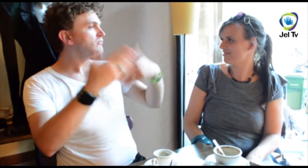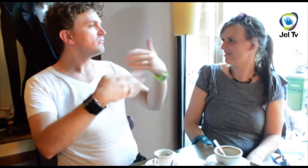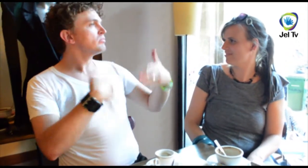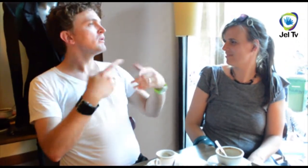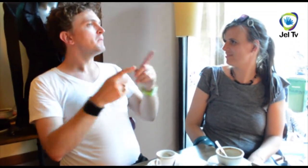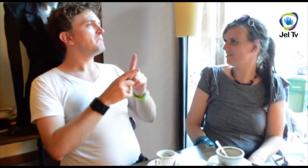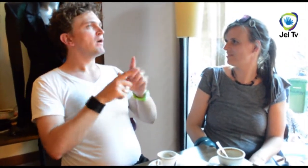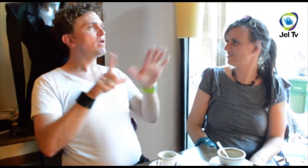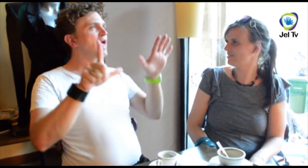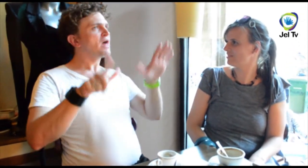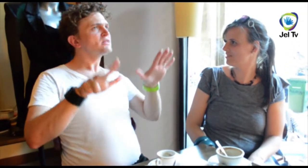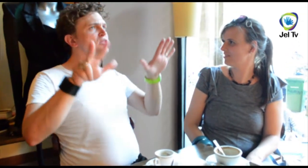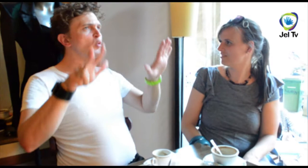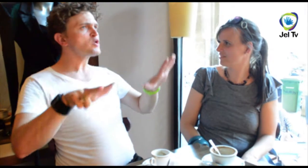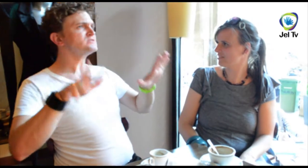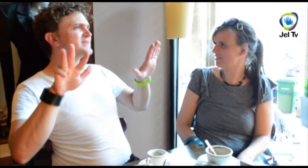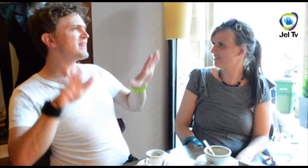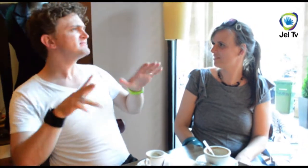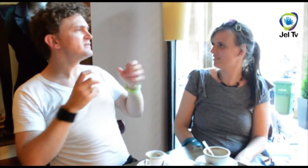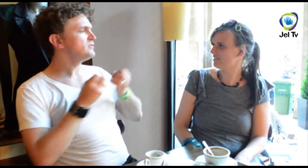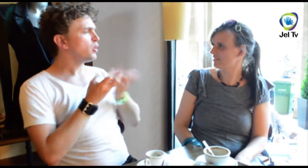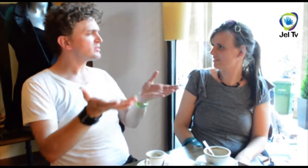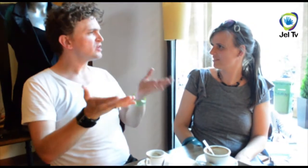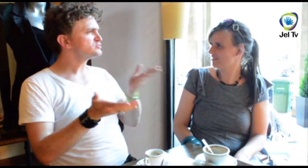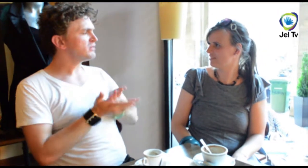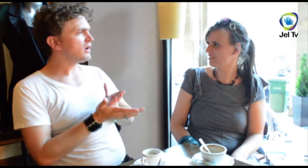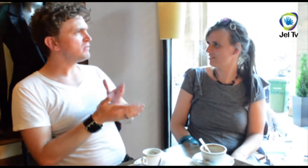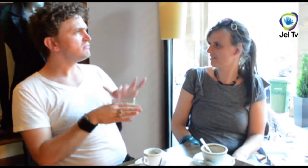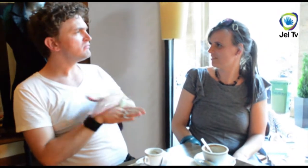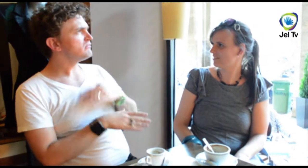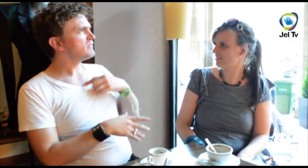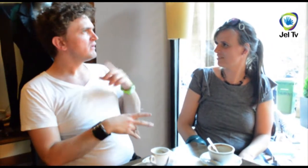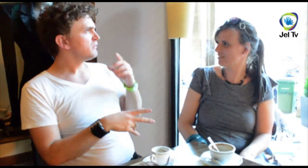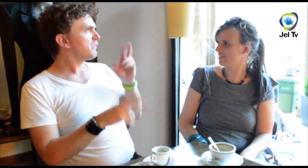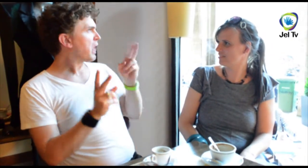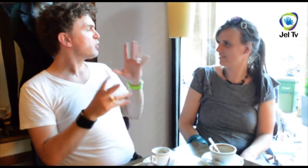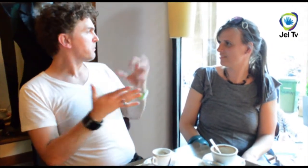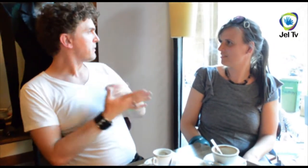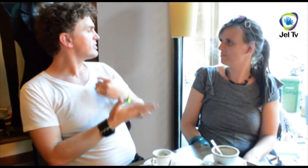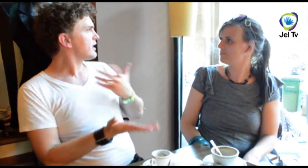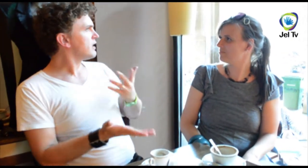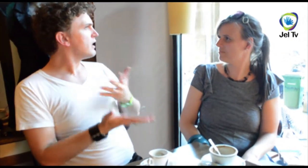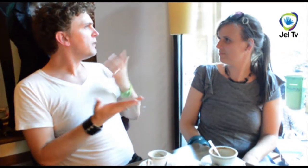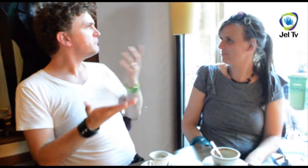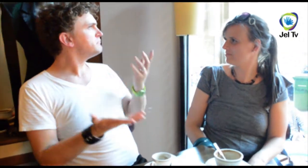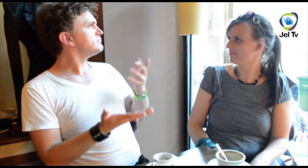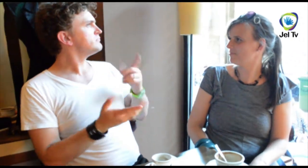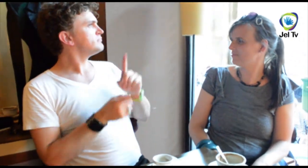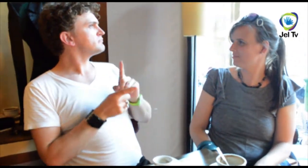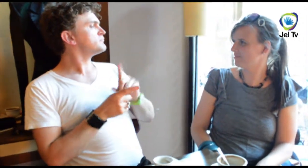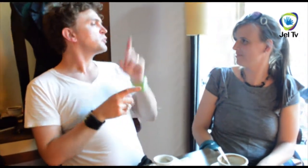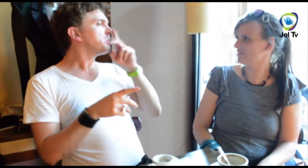Később már a 7., 8. és 9. kiadásnál éreztem, lehet, hogy nyerek!